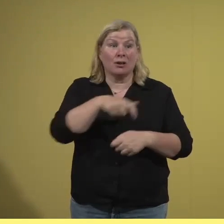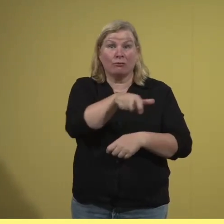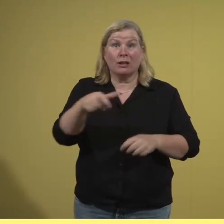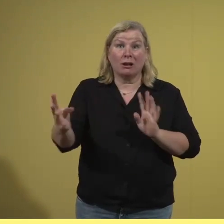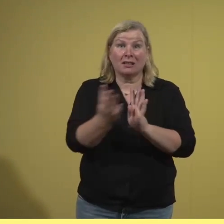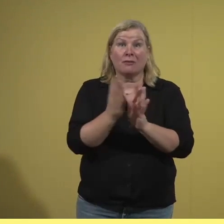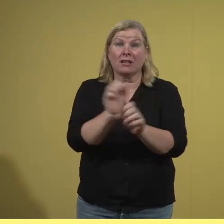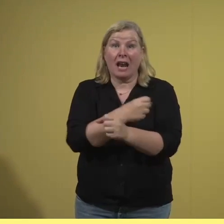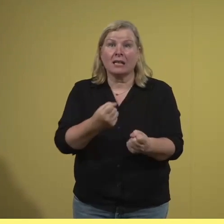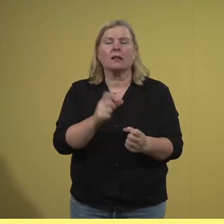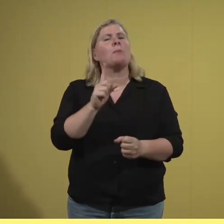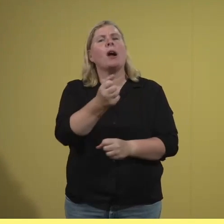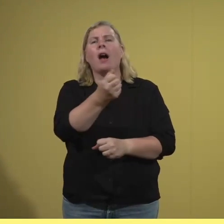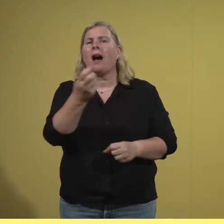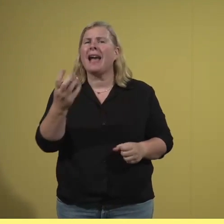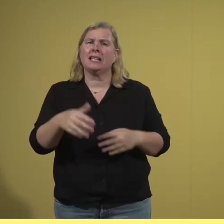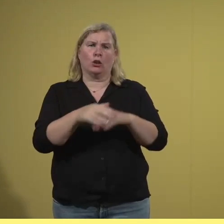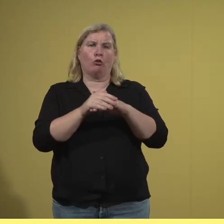Aber dennoch mit ein paar Freunden, die man ohnehin trifft,